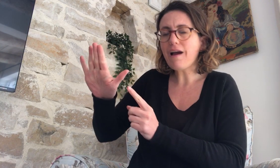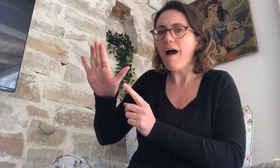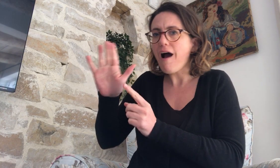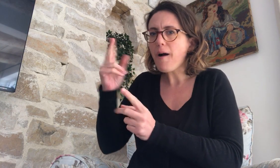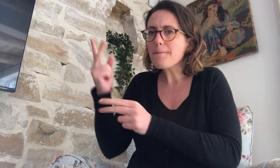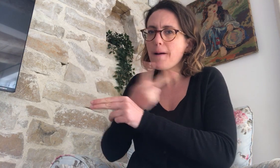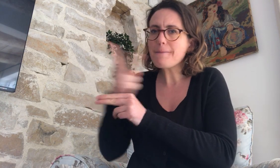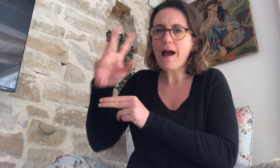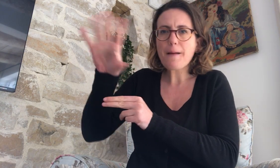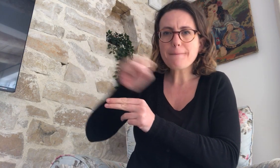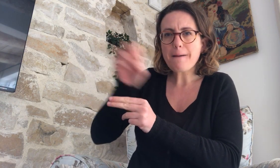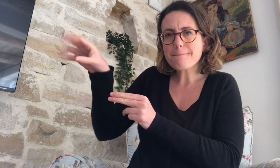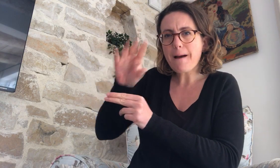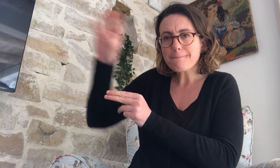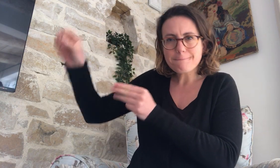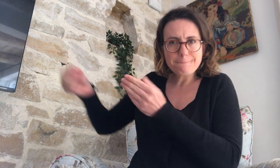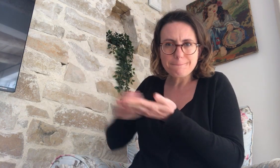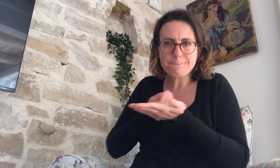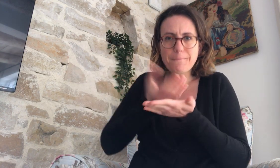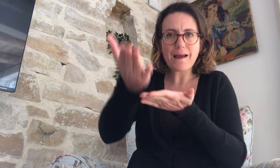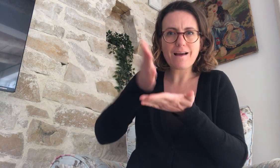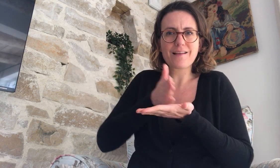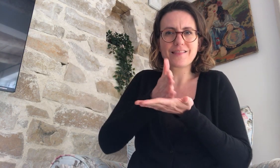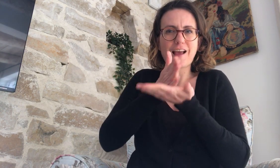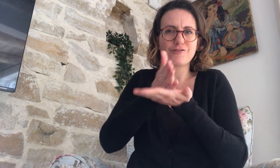Nous les trouvons chouettes, alors nous en partageons certaines avec vous.